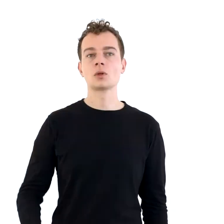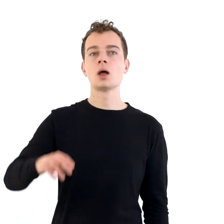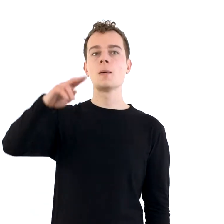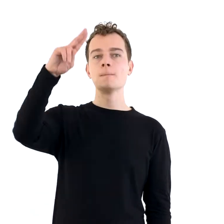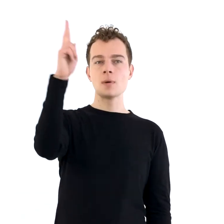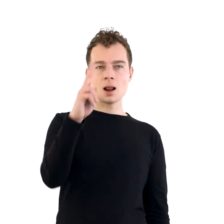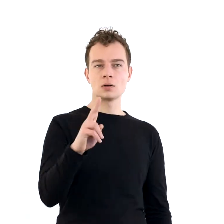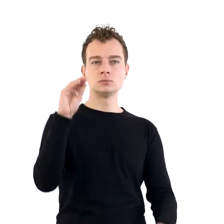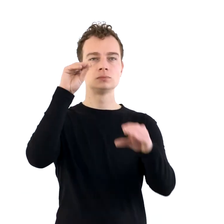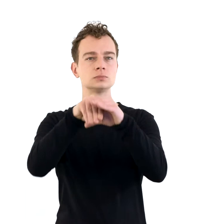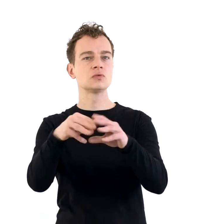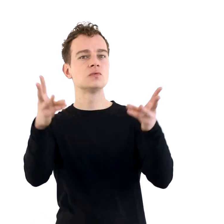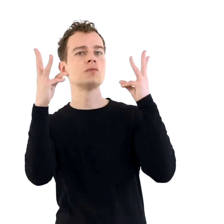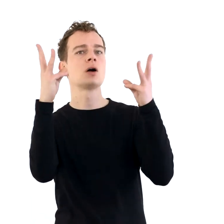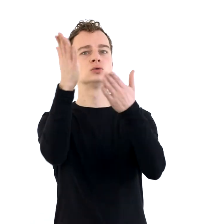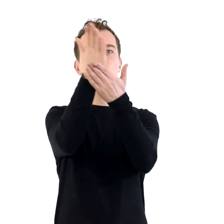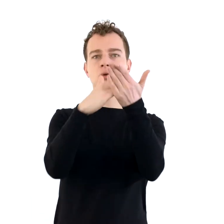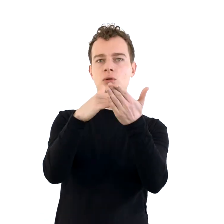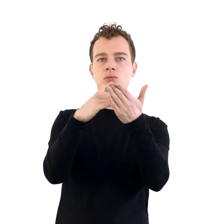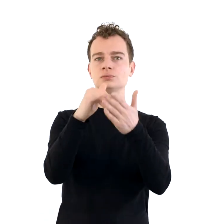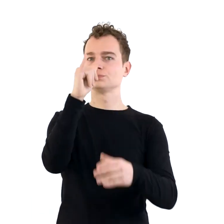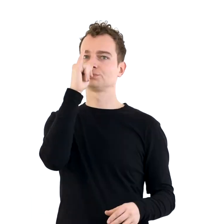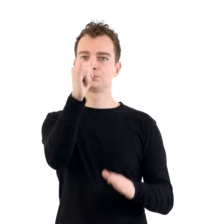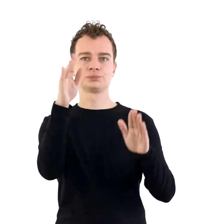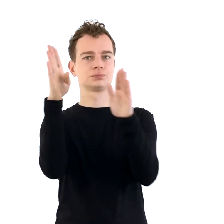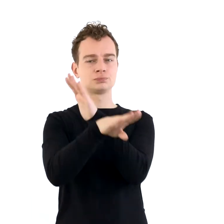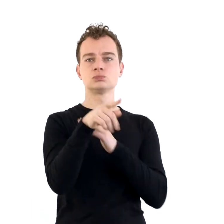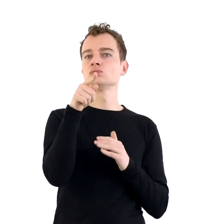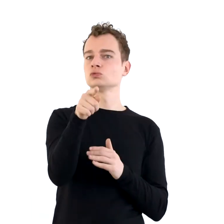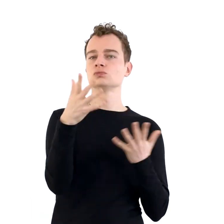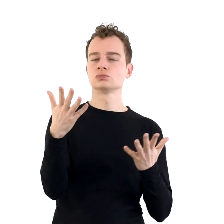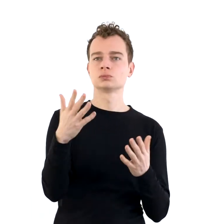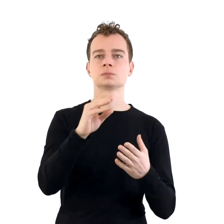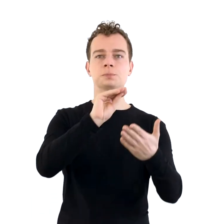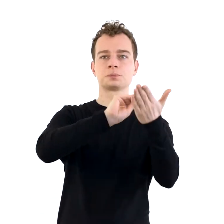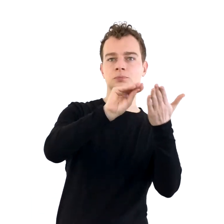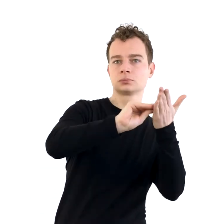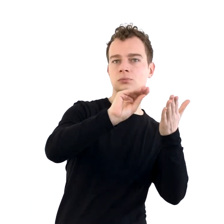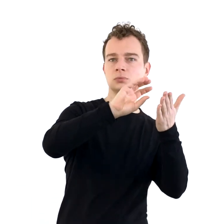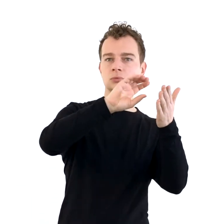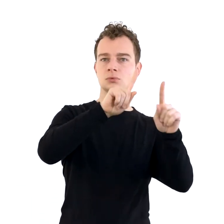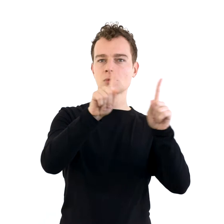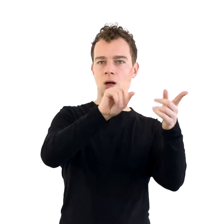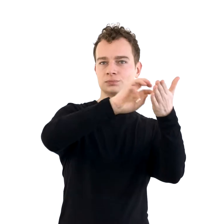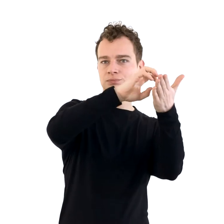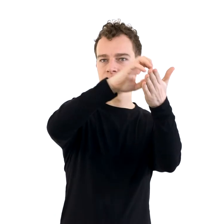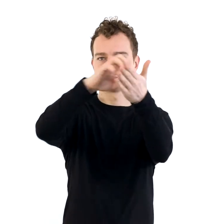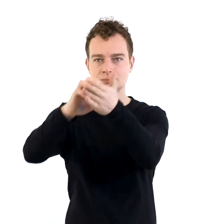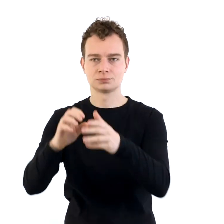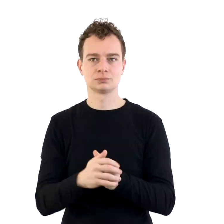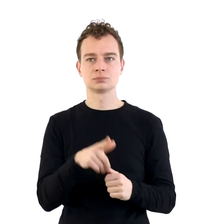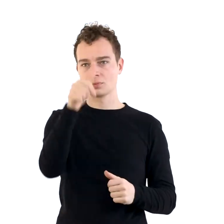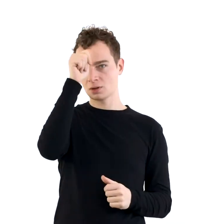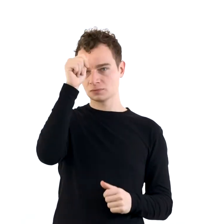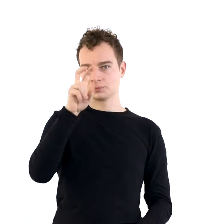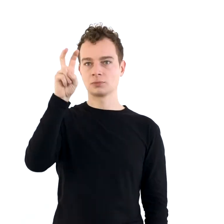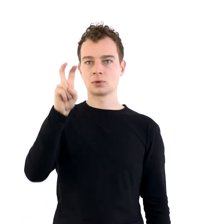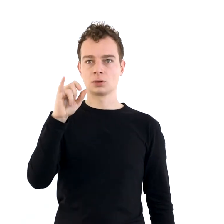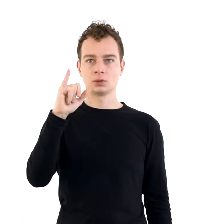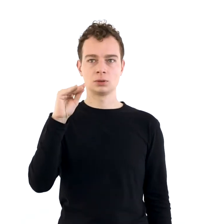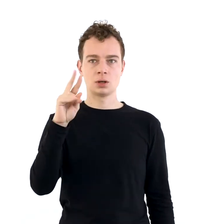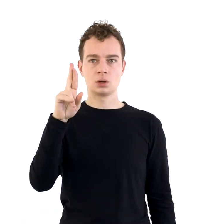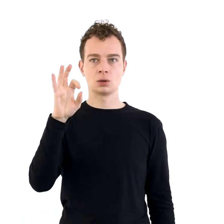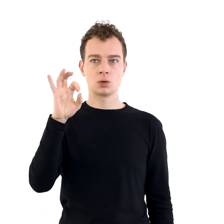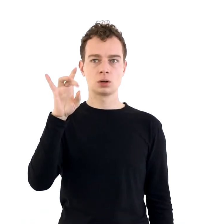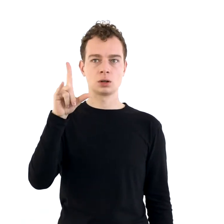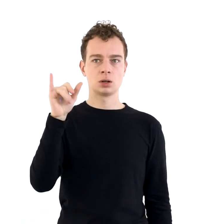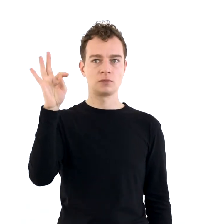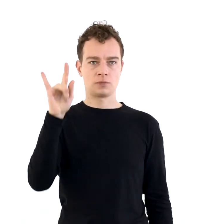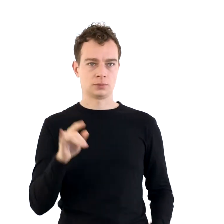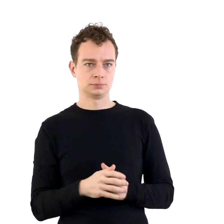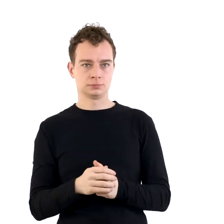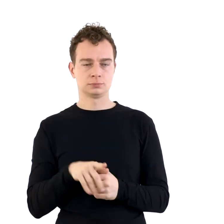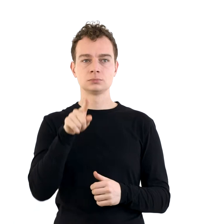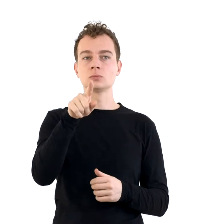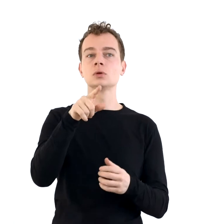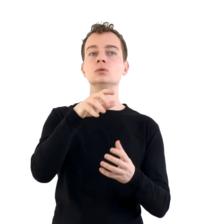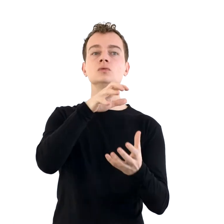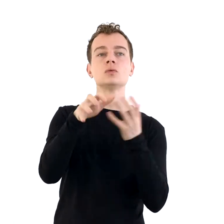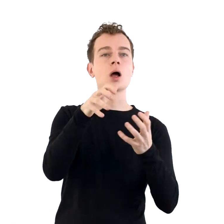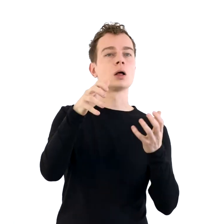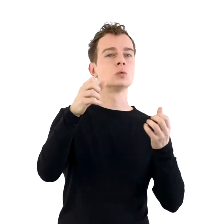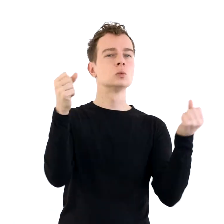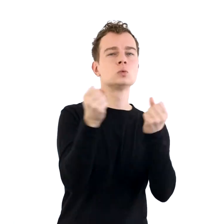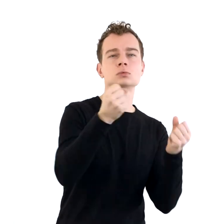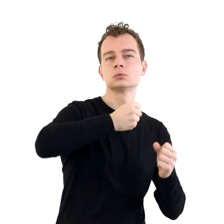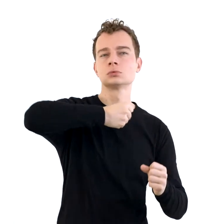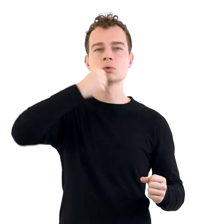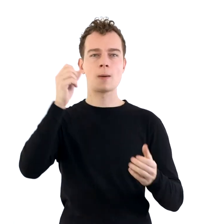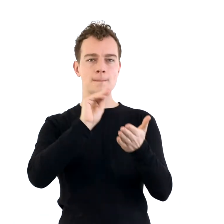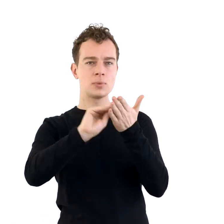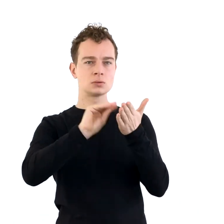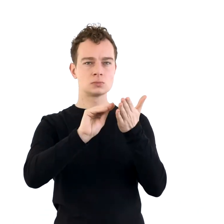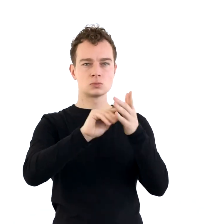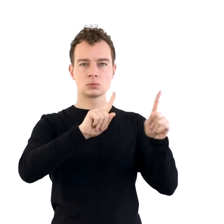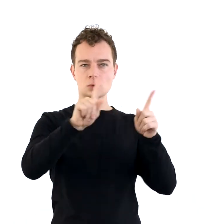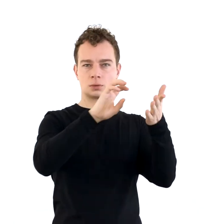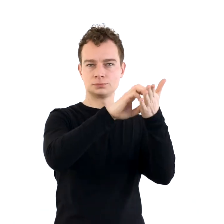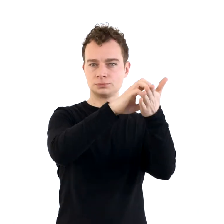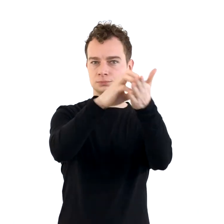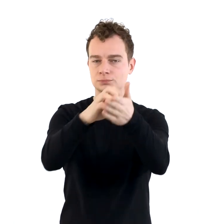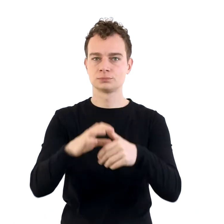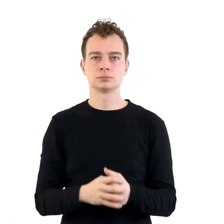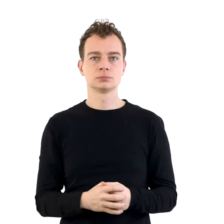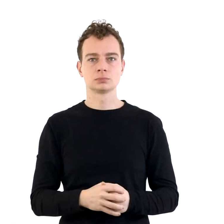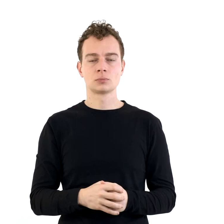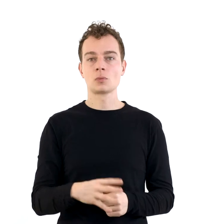Nieodłącznym elementem malarstwa były znaki pisarskie (hieroglify – jedno z najstarszych pism na świecie),